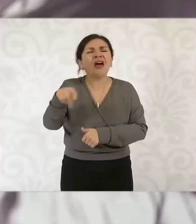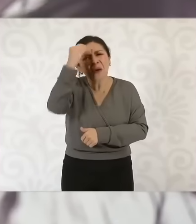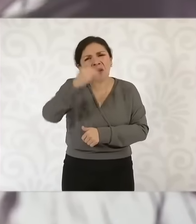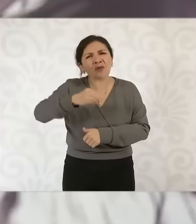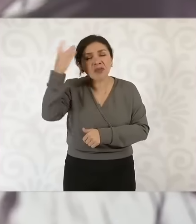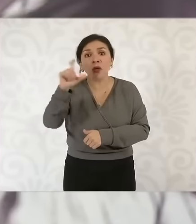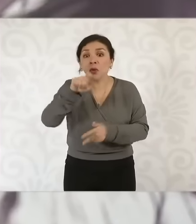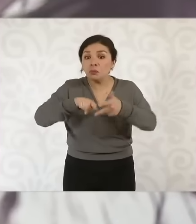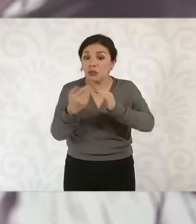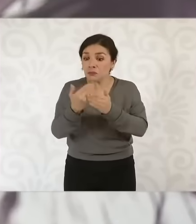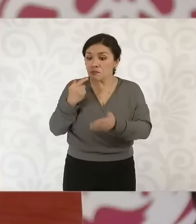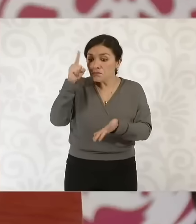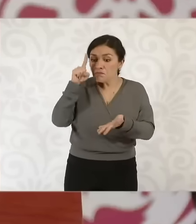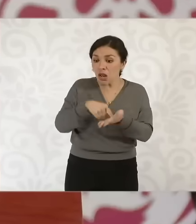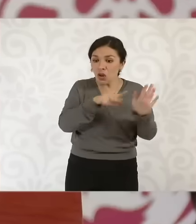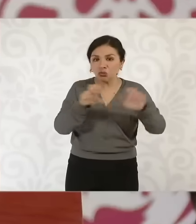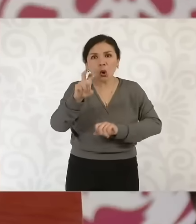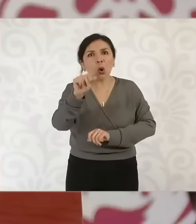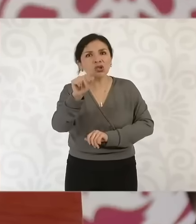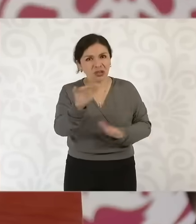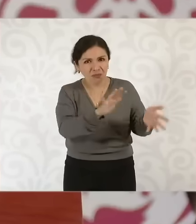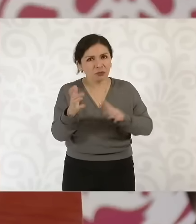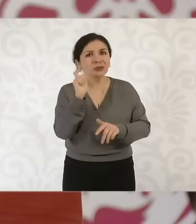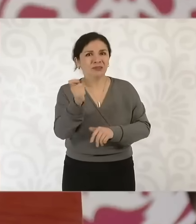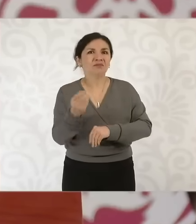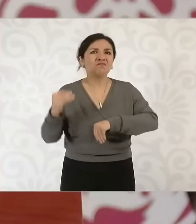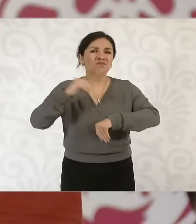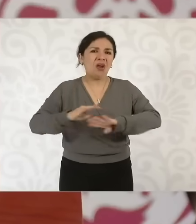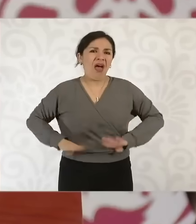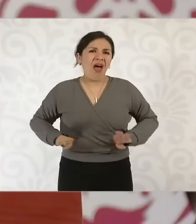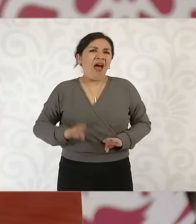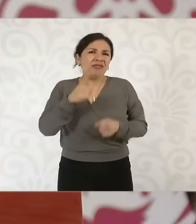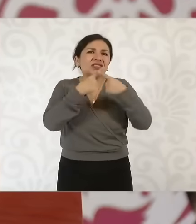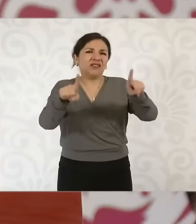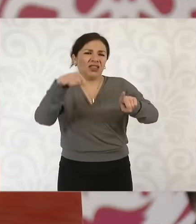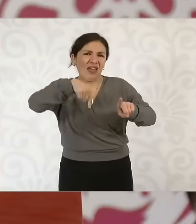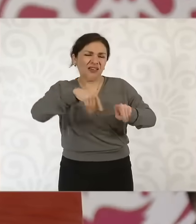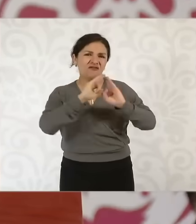los años 80s, que fue cuando se establecieron condiciones especiales para el país. por problemas